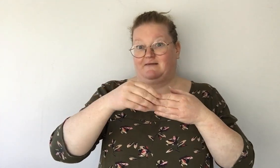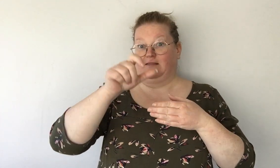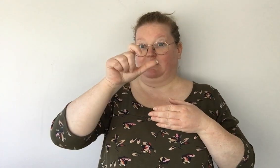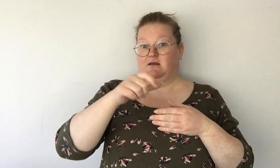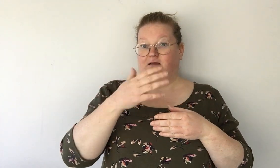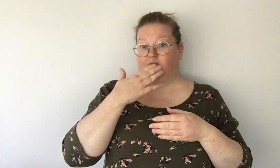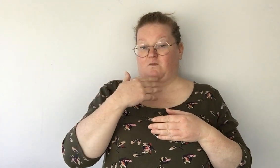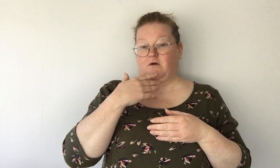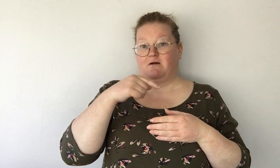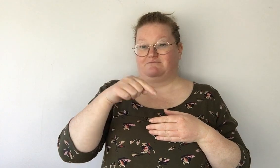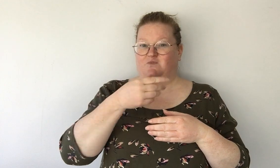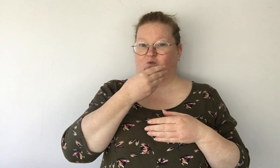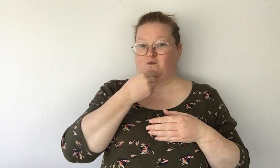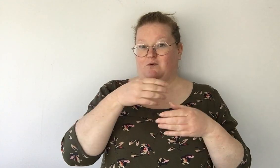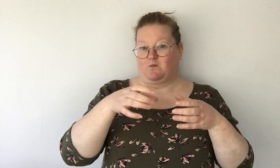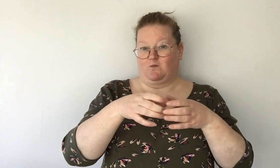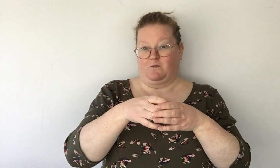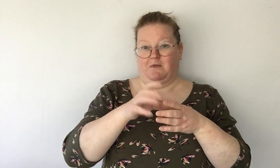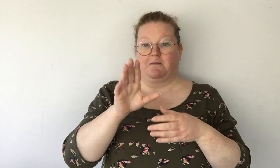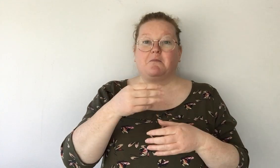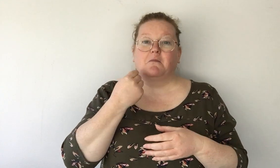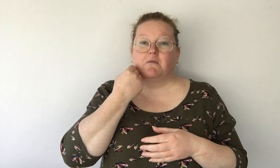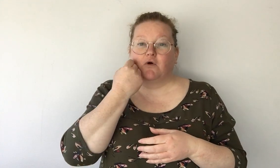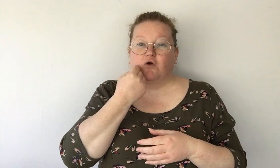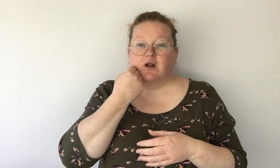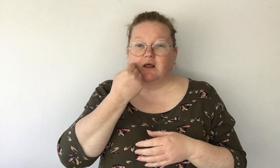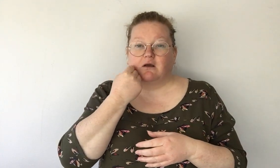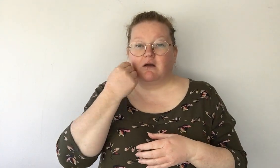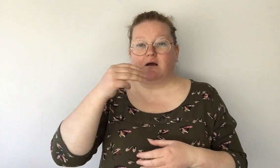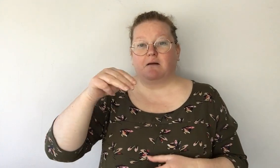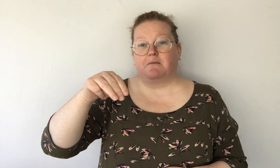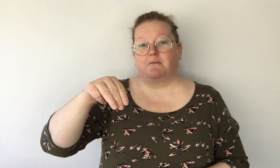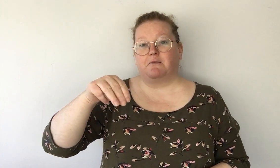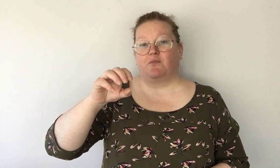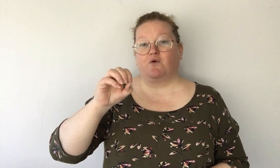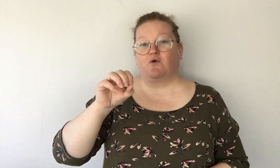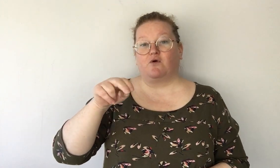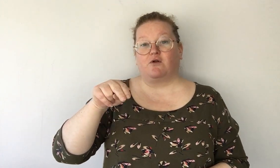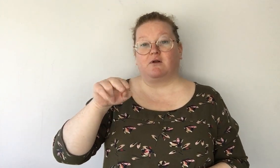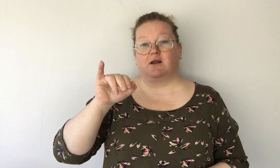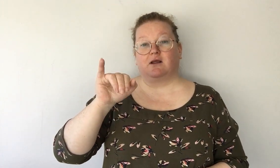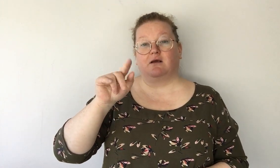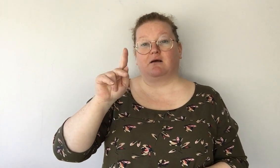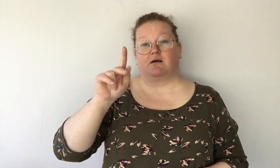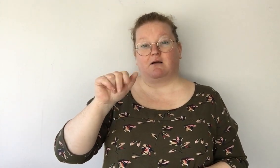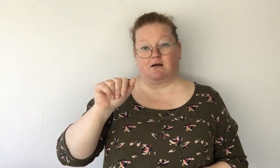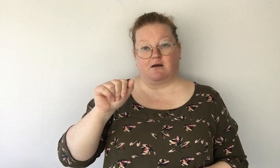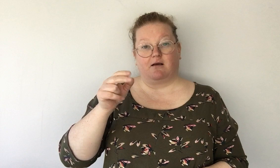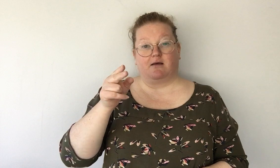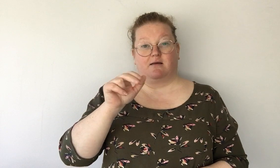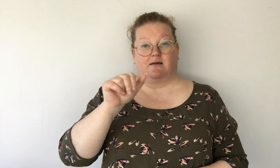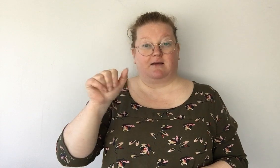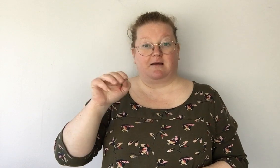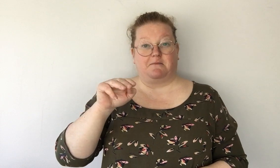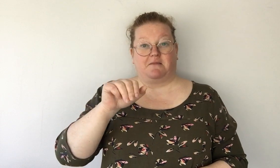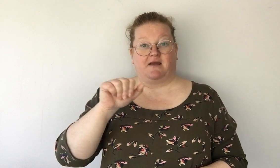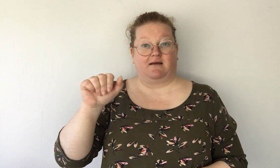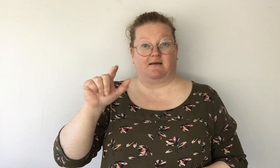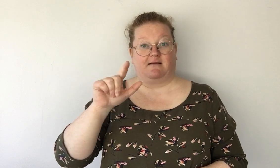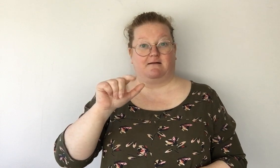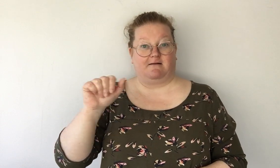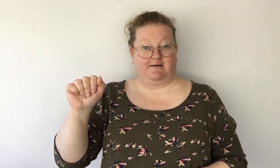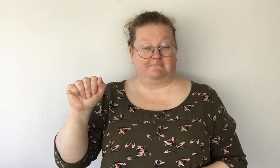Nuorten ryhmän vetäjänä toimii Monika Hämälä.